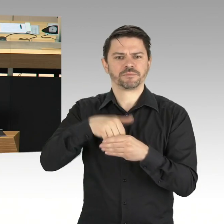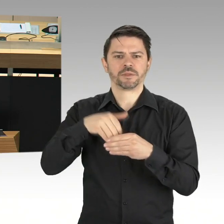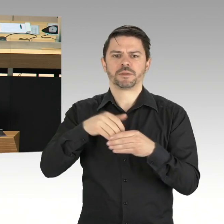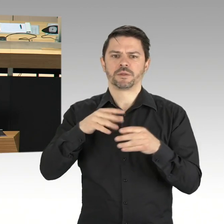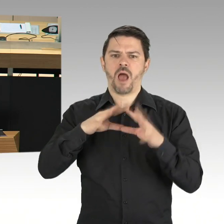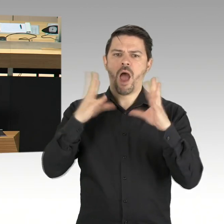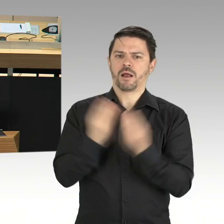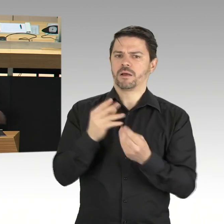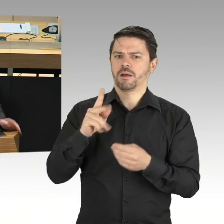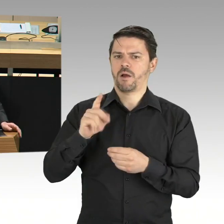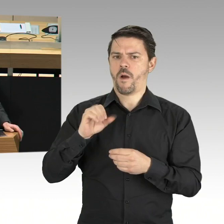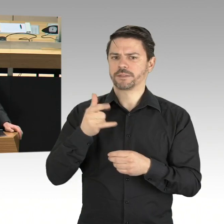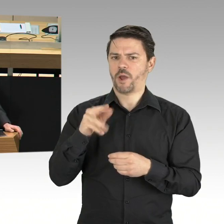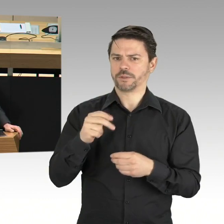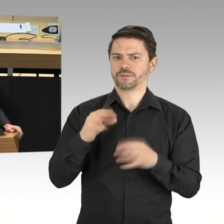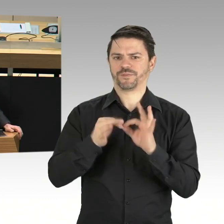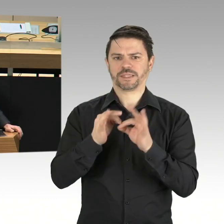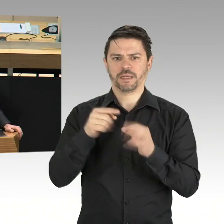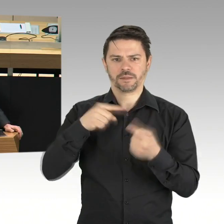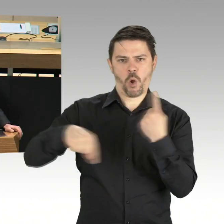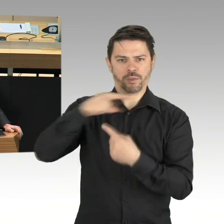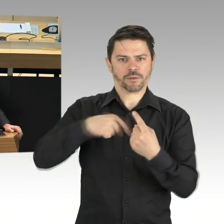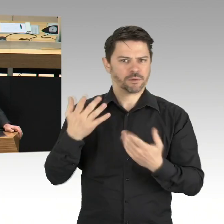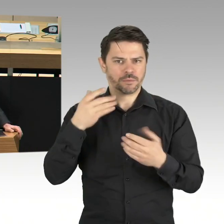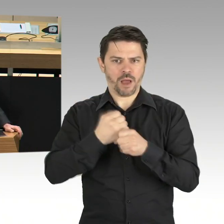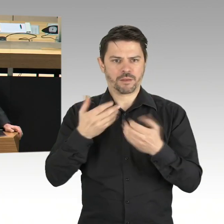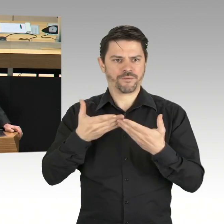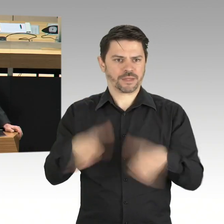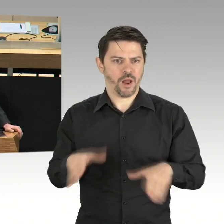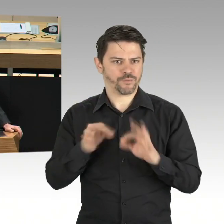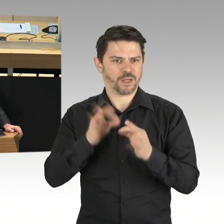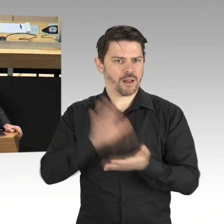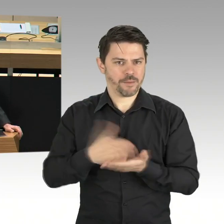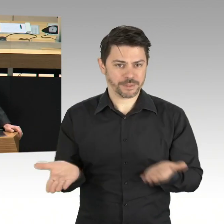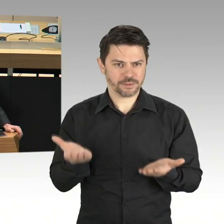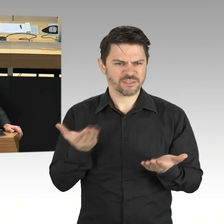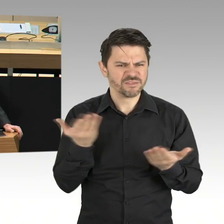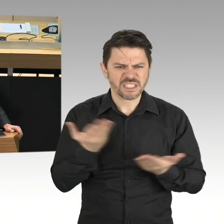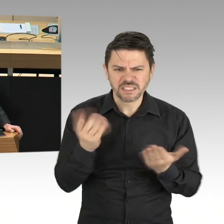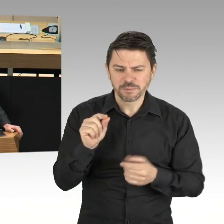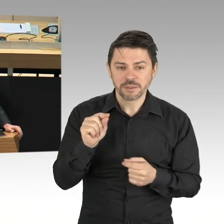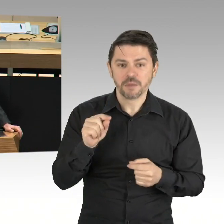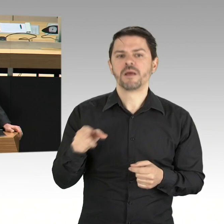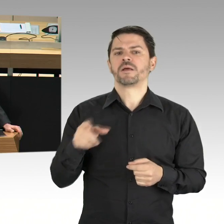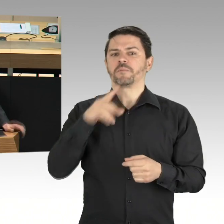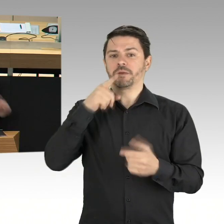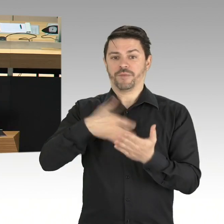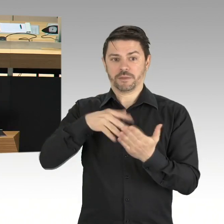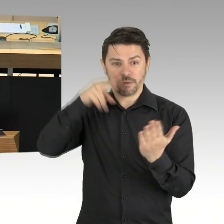die hier aufrechterhalten werden soll. Und ich sage Nein, meine Damen und Herren, das ist nicht das, was wir wollen, dieses Preissignal an die Menschen.